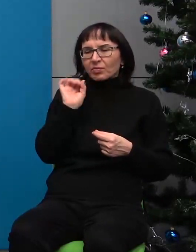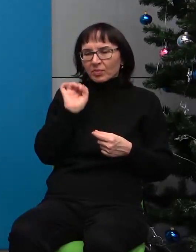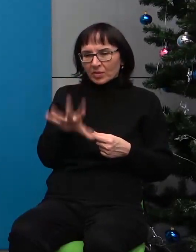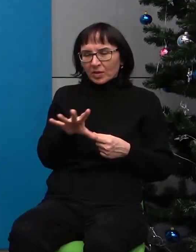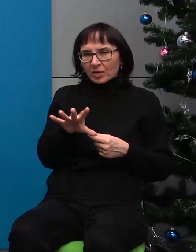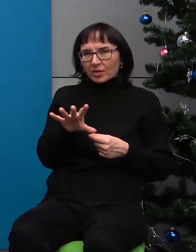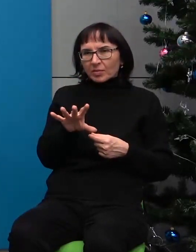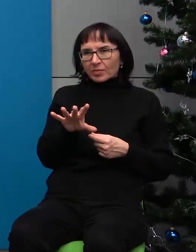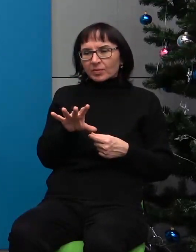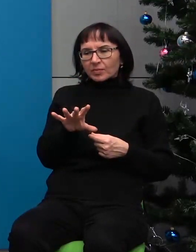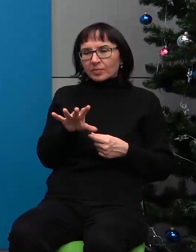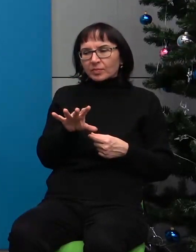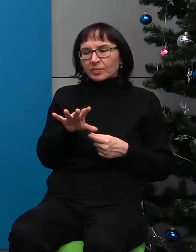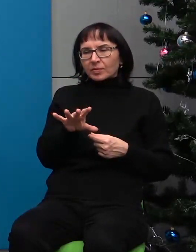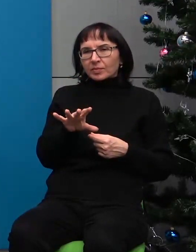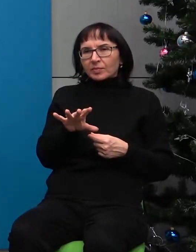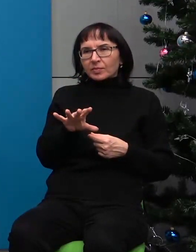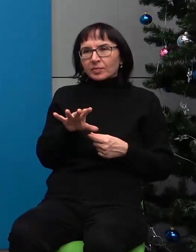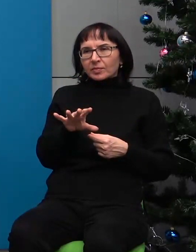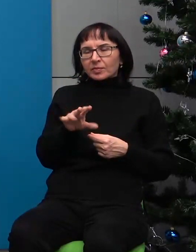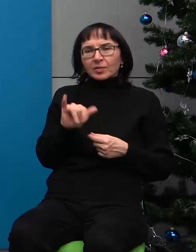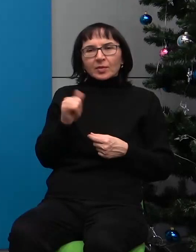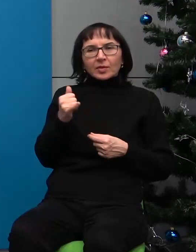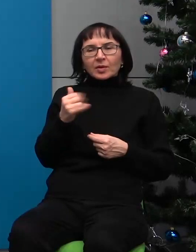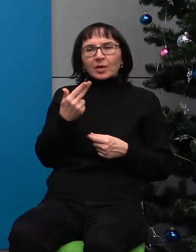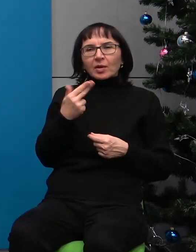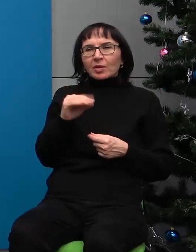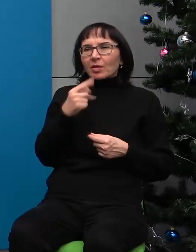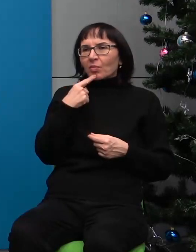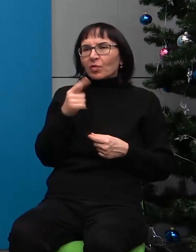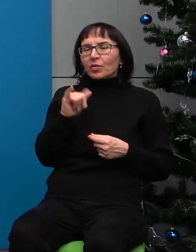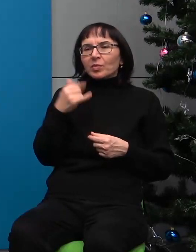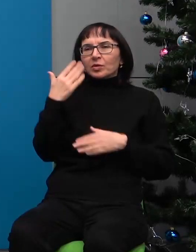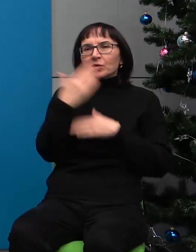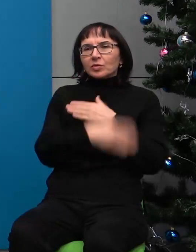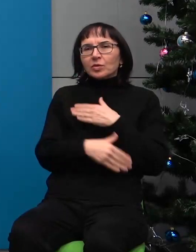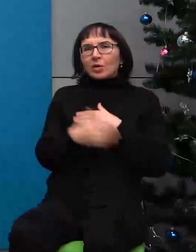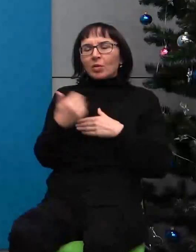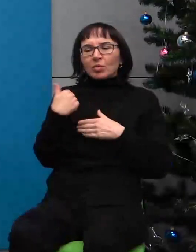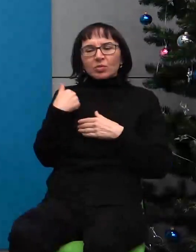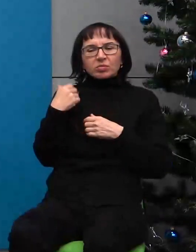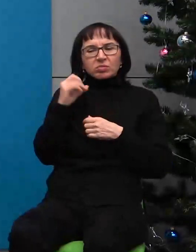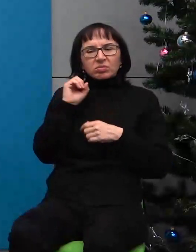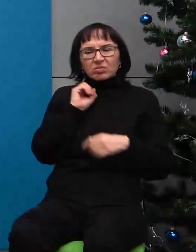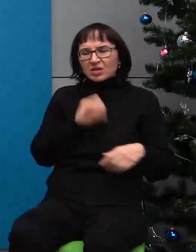Nie powiem Państwu, jak to się skończyło, ale jeśli Państwo sobie mogą wyobrazić najgorsze możliwe zakończenie tej sceny,